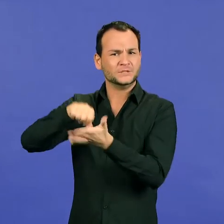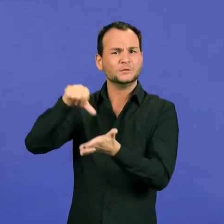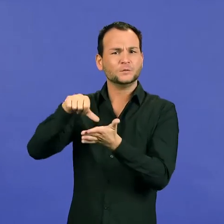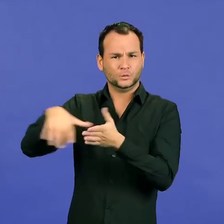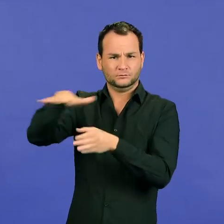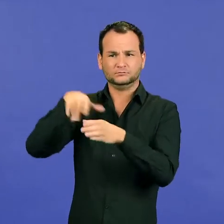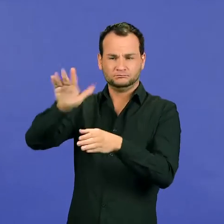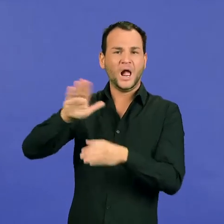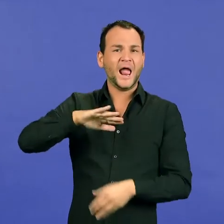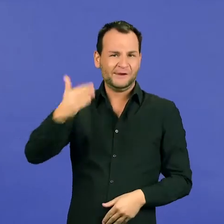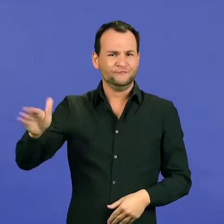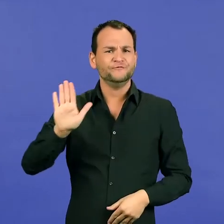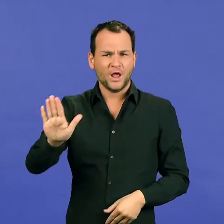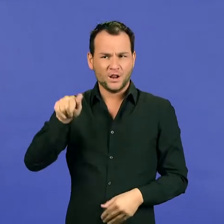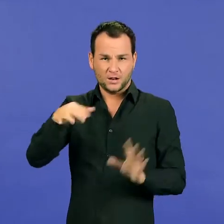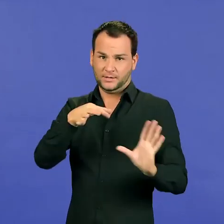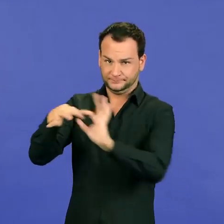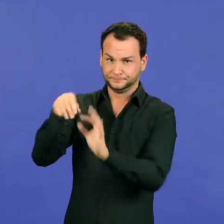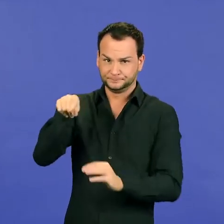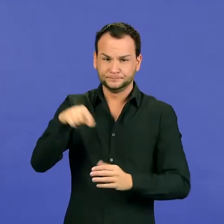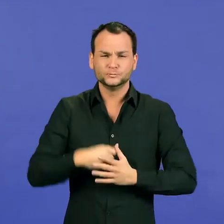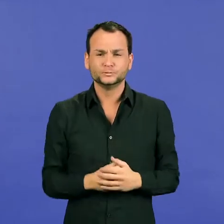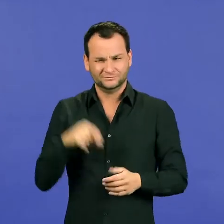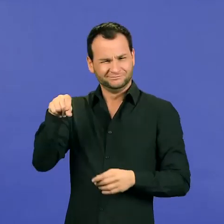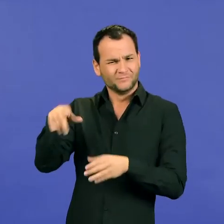WaldPädagogikZentrum Eifel untergebracht, eine Einrichtung